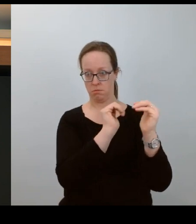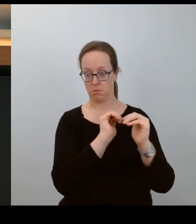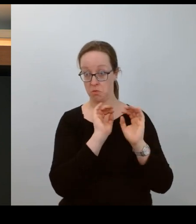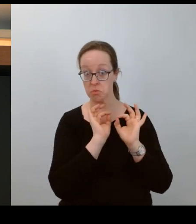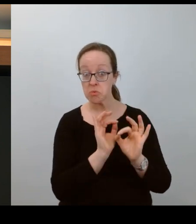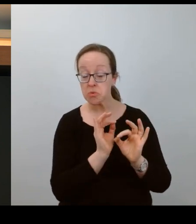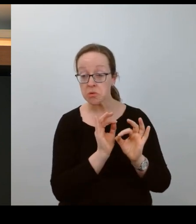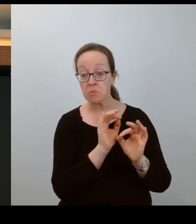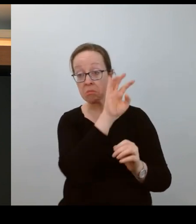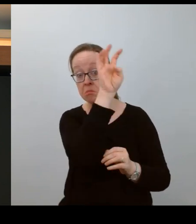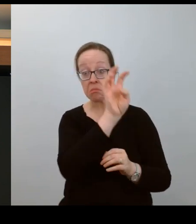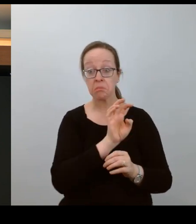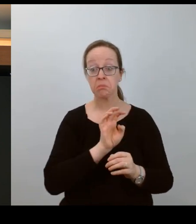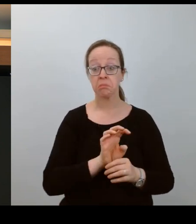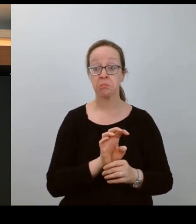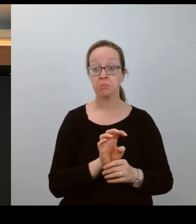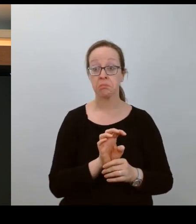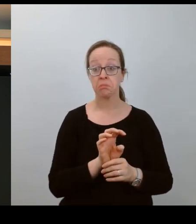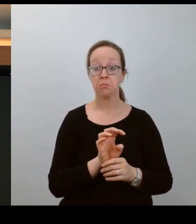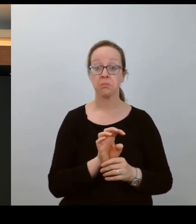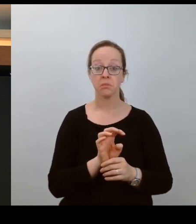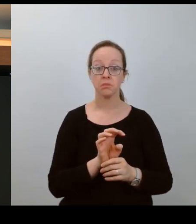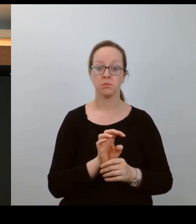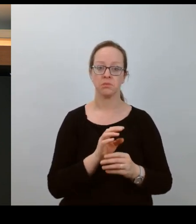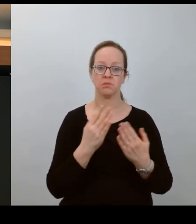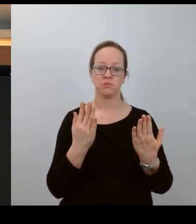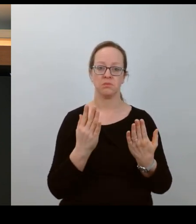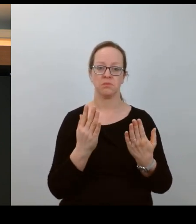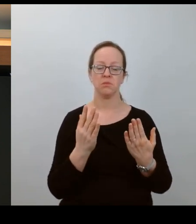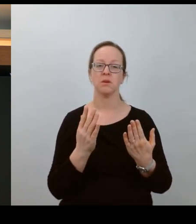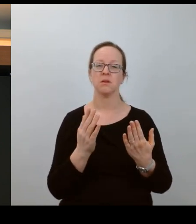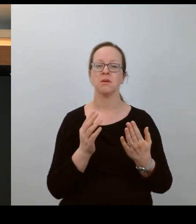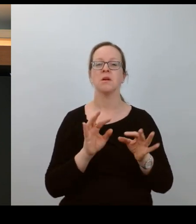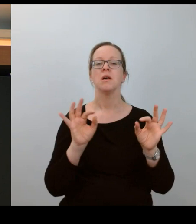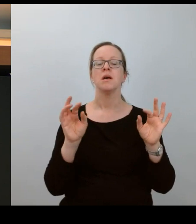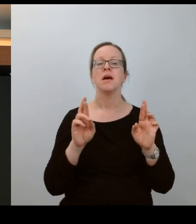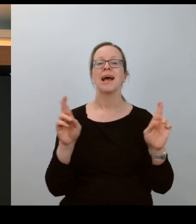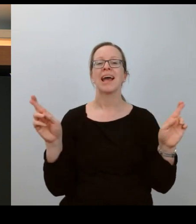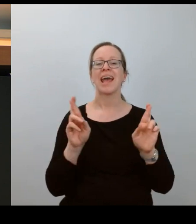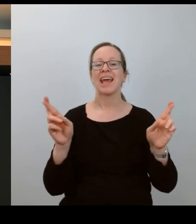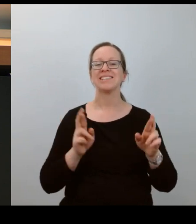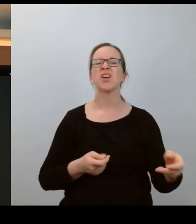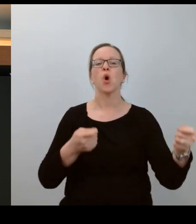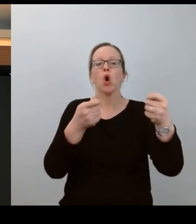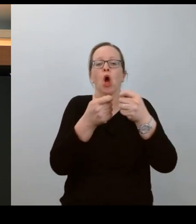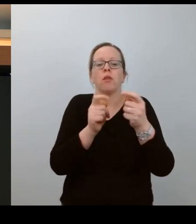Bei dem Thema hätte ich mir mehr Kompromiss gewünscht, um den Bürgerinnen und Bürger mehr Eigenverantwortung zu überlassen.